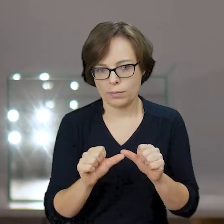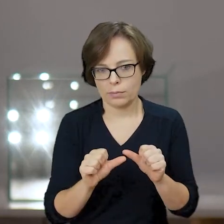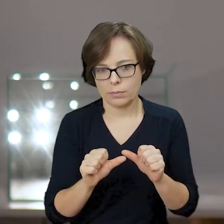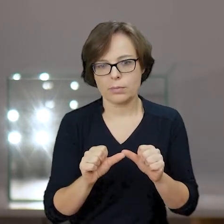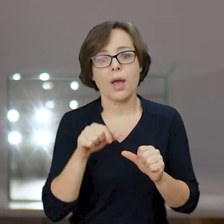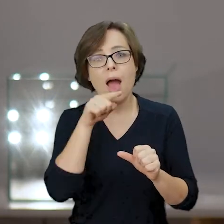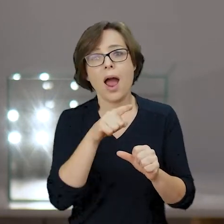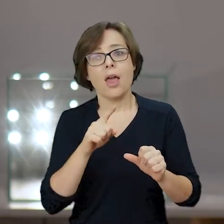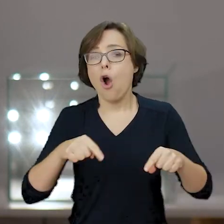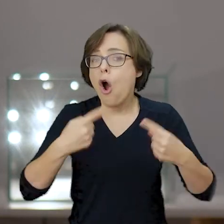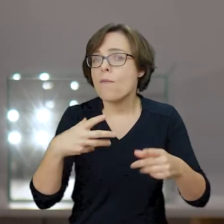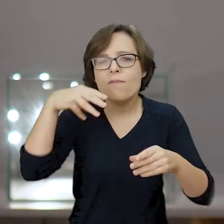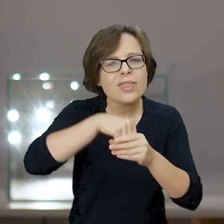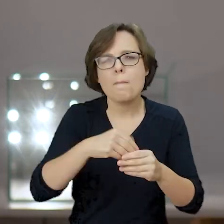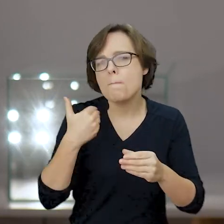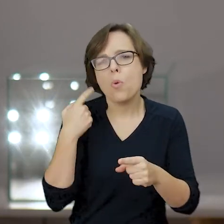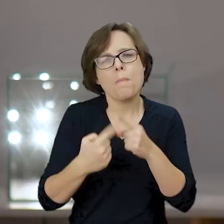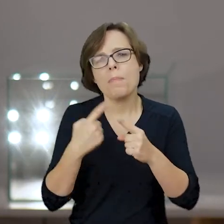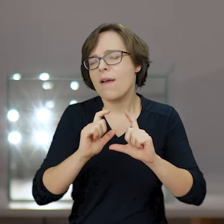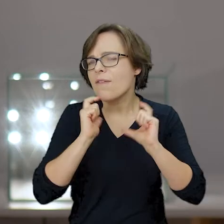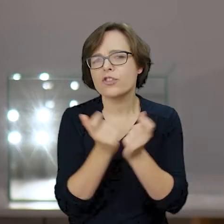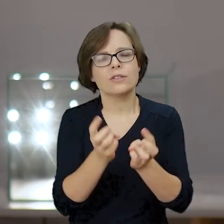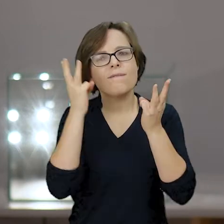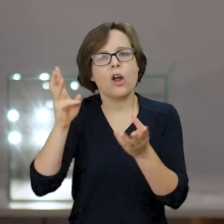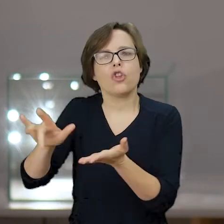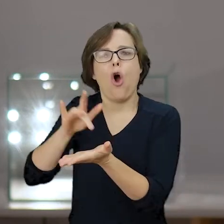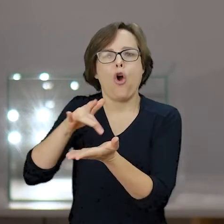i były zaangażowane niemal wszystkie liczące się ośrodki rabiniczne.